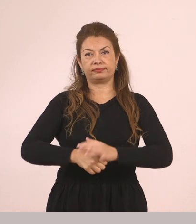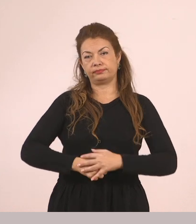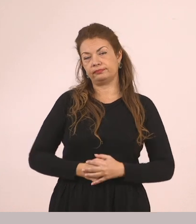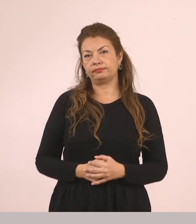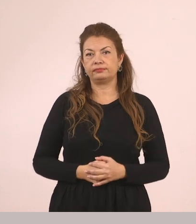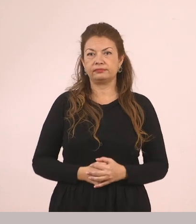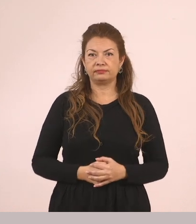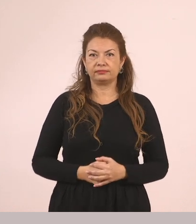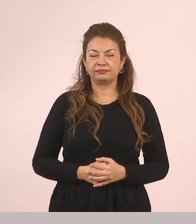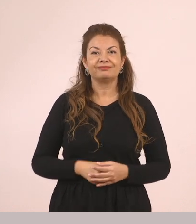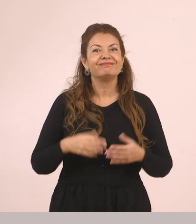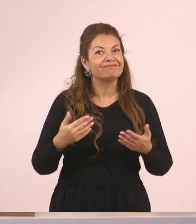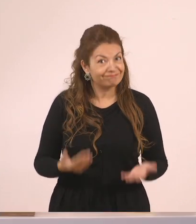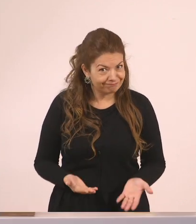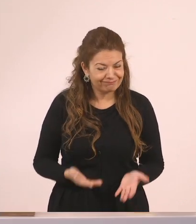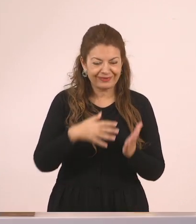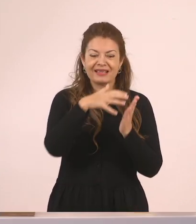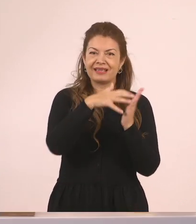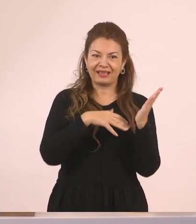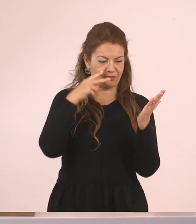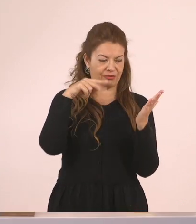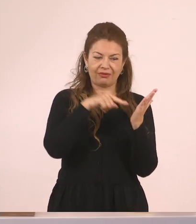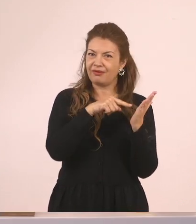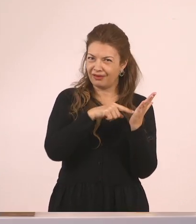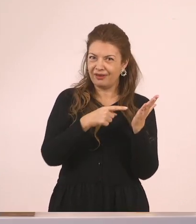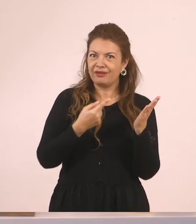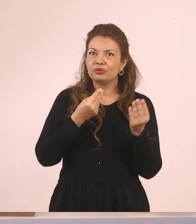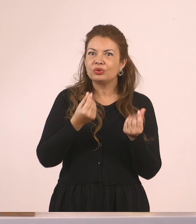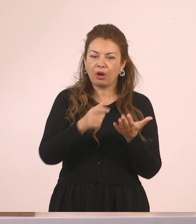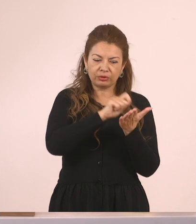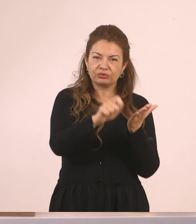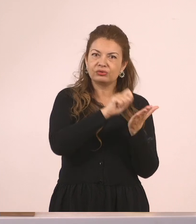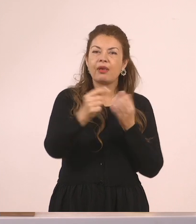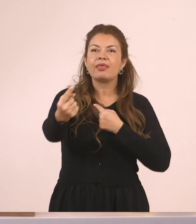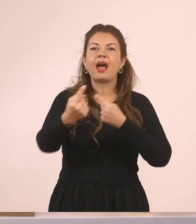Λοιπόν, παιδιά, βλέπουμε... ...ότι εδώ το κείμενο είναι γραμμένο με διαλόγους.